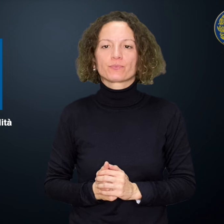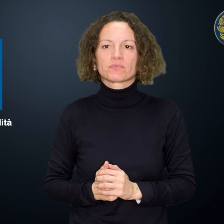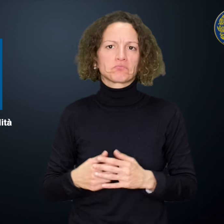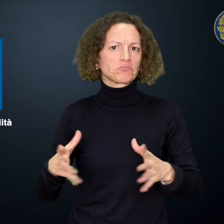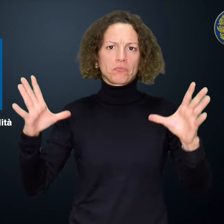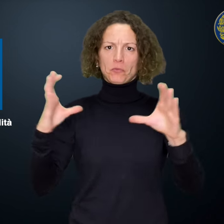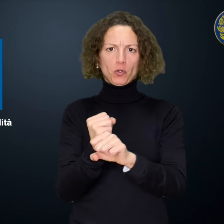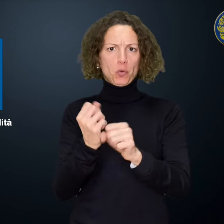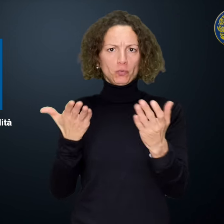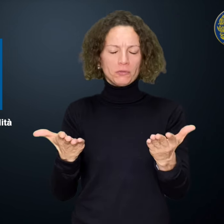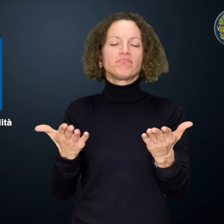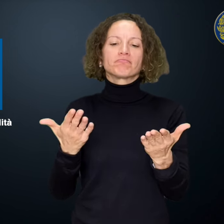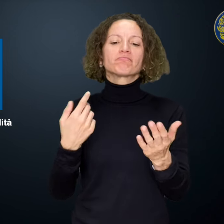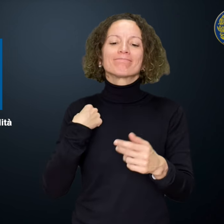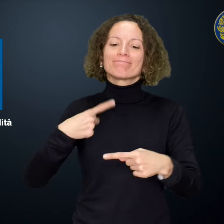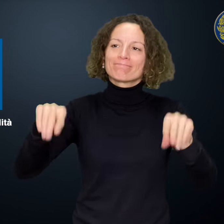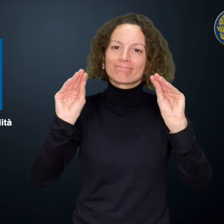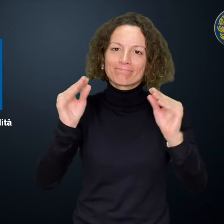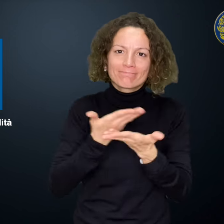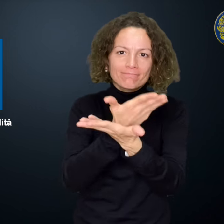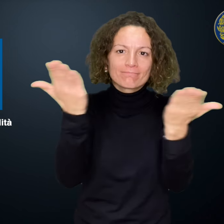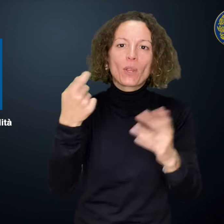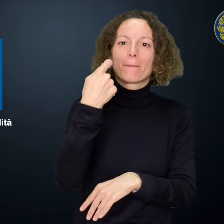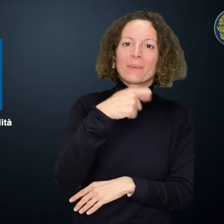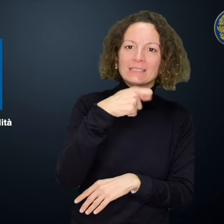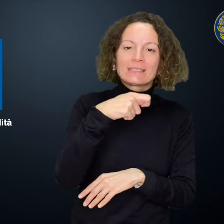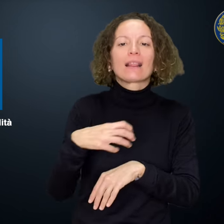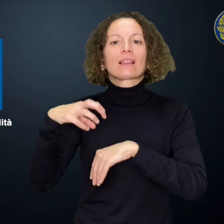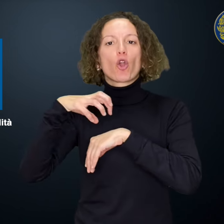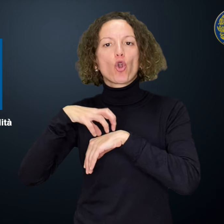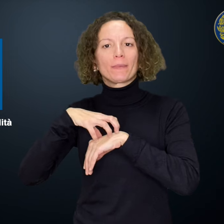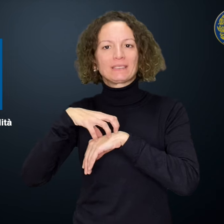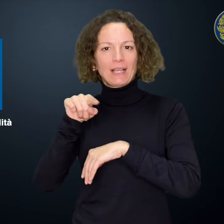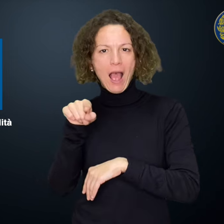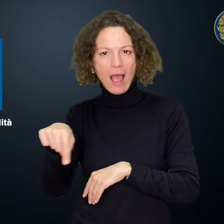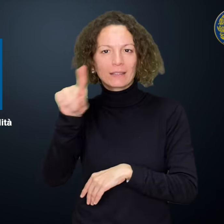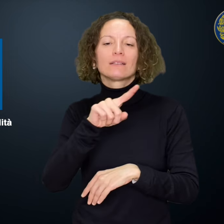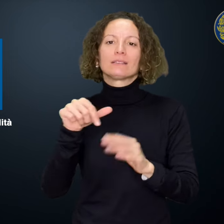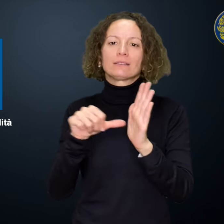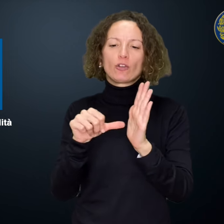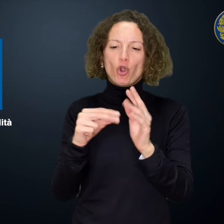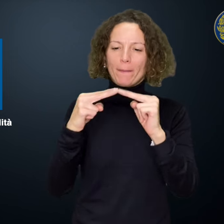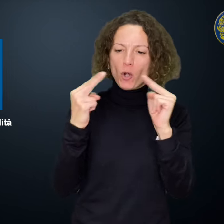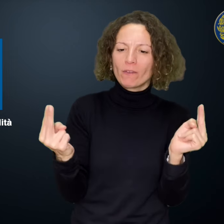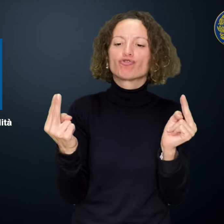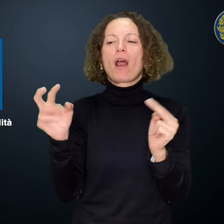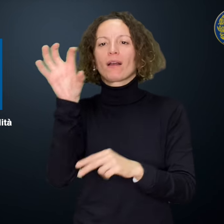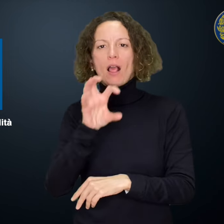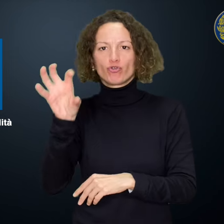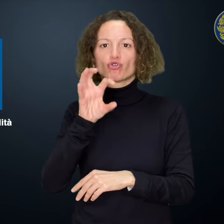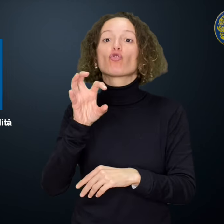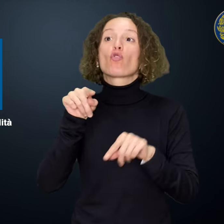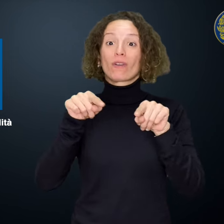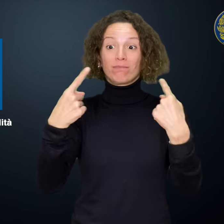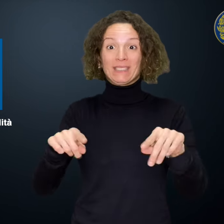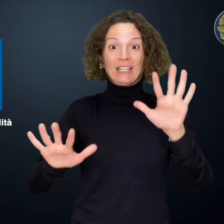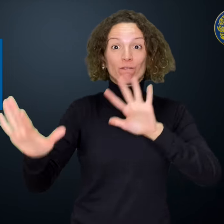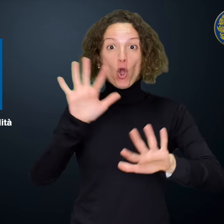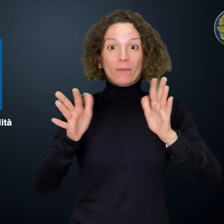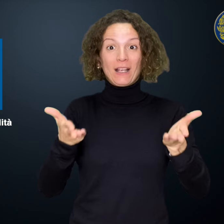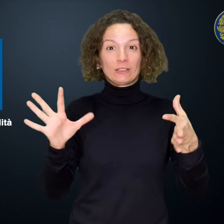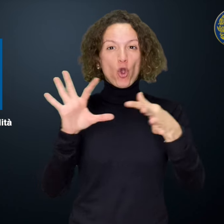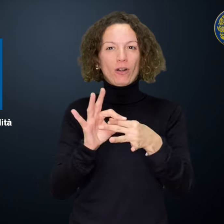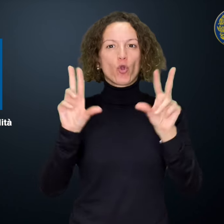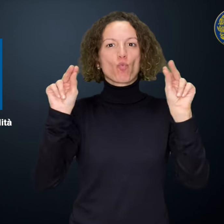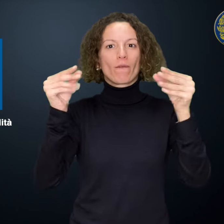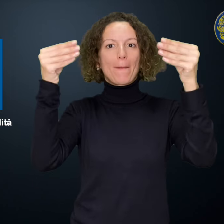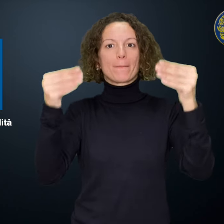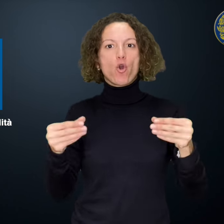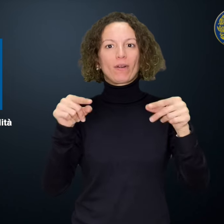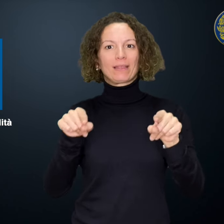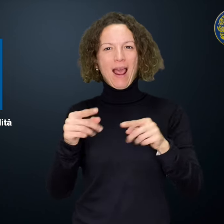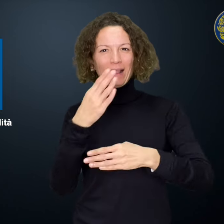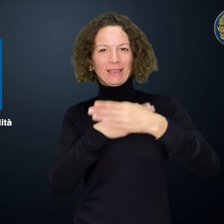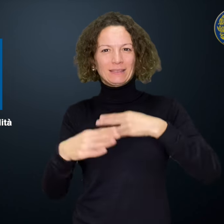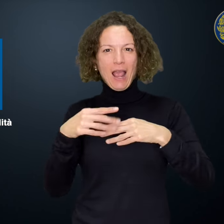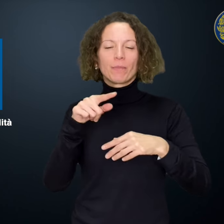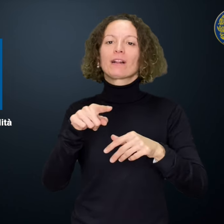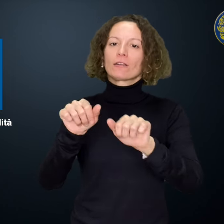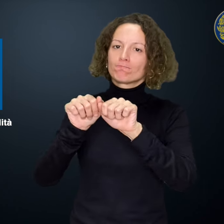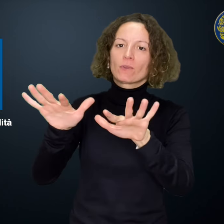Concludendo, si invitano i Presidenti e Commissari Provinciai e Regionali a dare ampia informativa ai soci in merito al nuovo Portale INPS ed a seguire gli